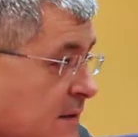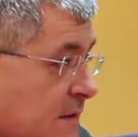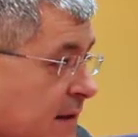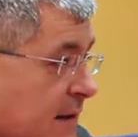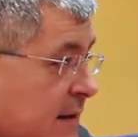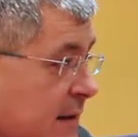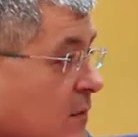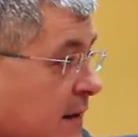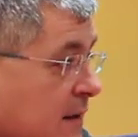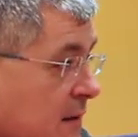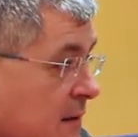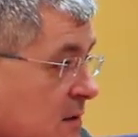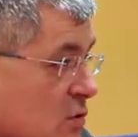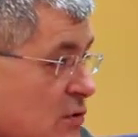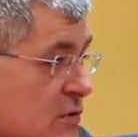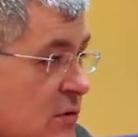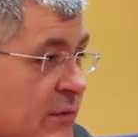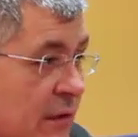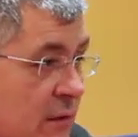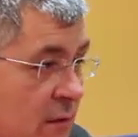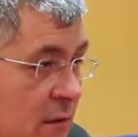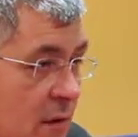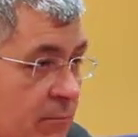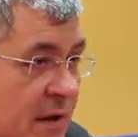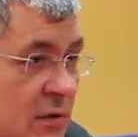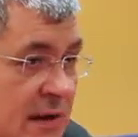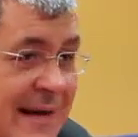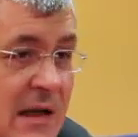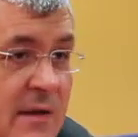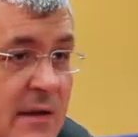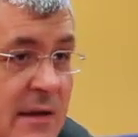es decir, de aquel que denuncia supuestos de corrupción pero que reivindica